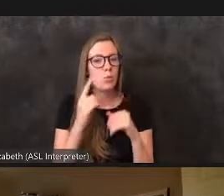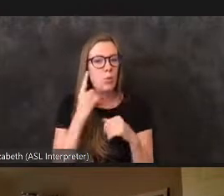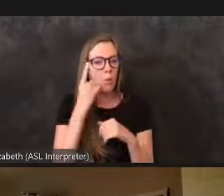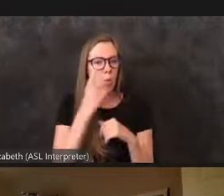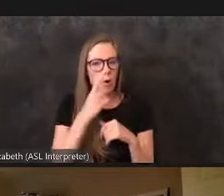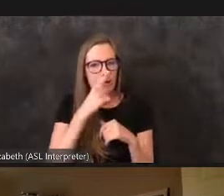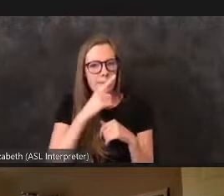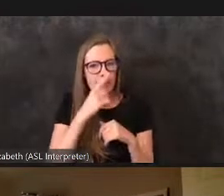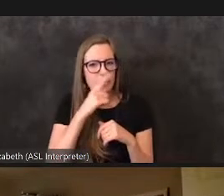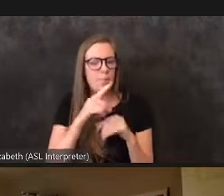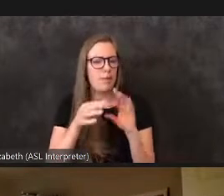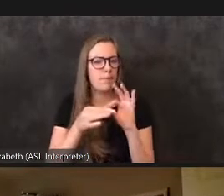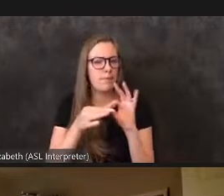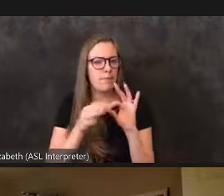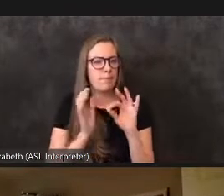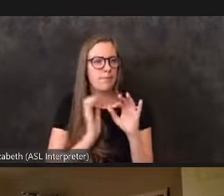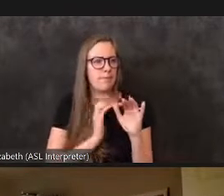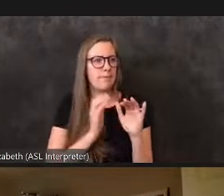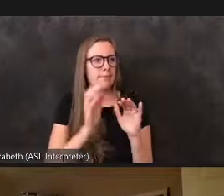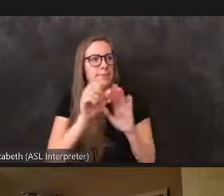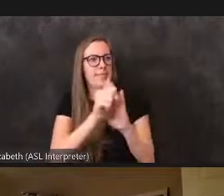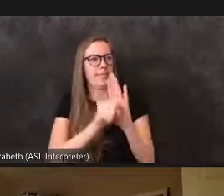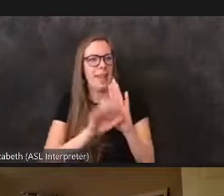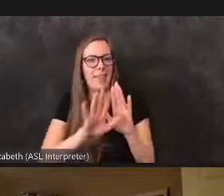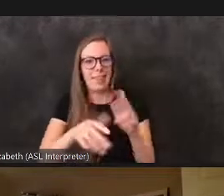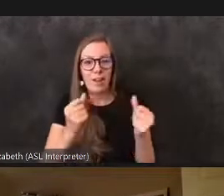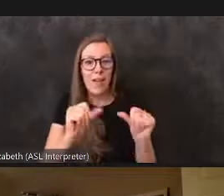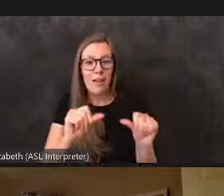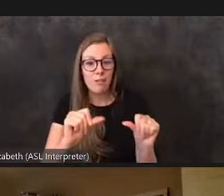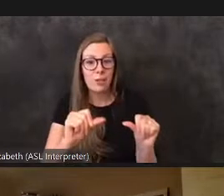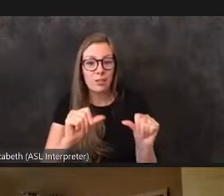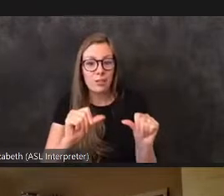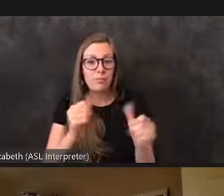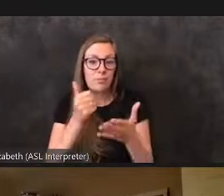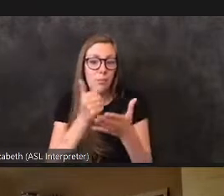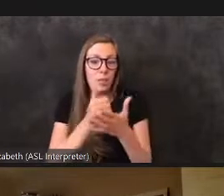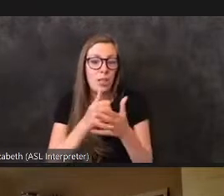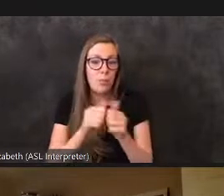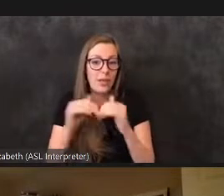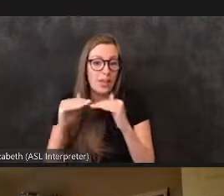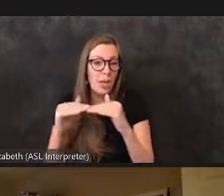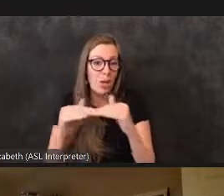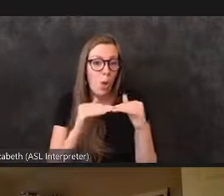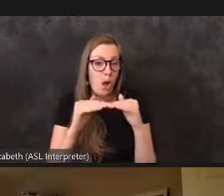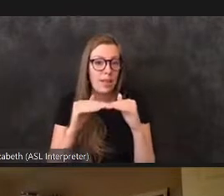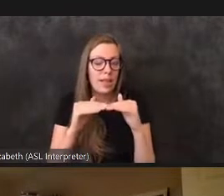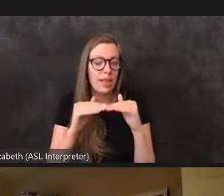Así puede tocar los esfuerzos del Estado para encargaros de equidad a través del Estado y también de lo que estaba haciendo